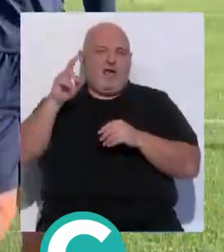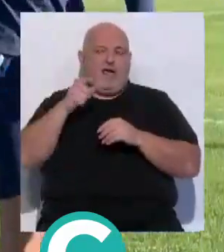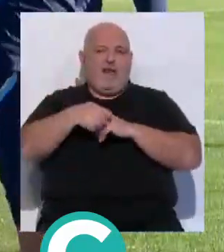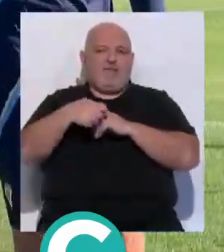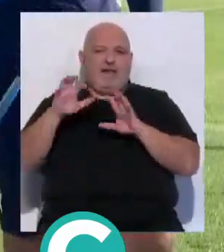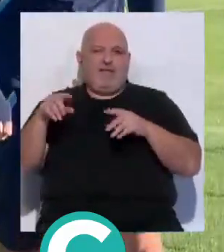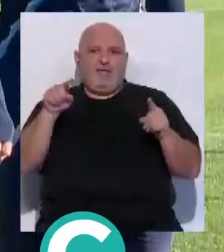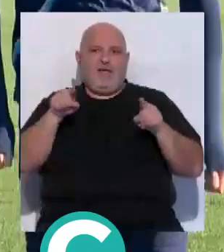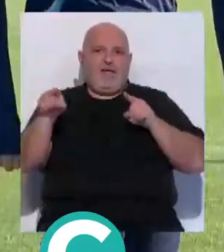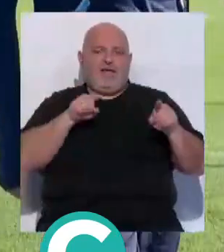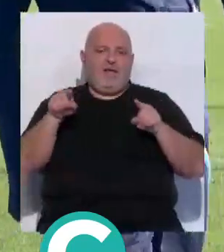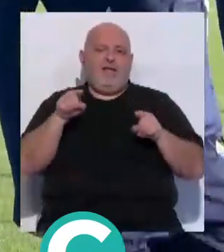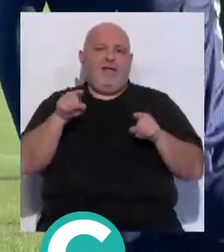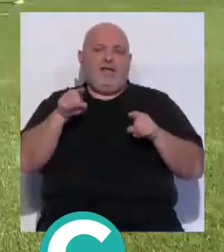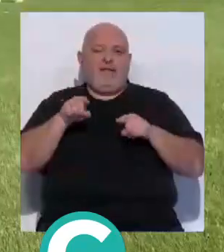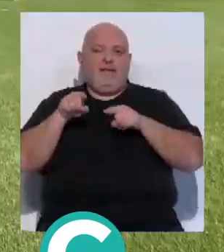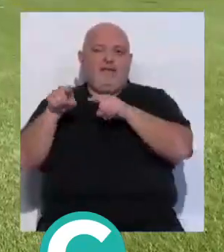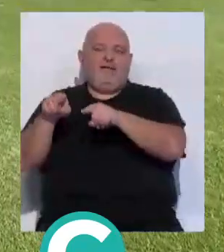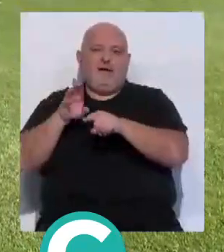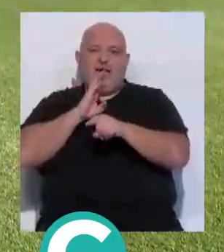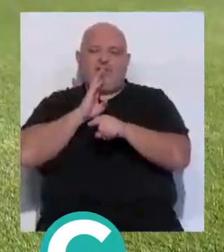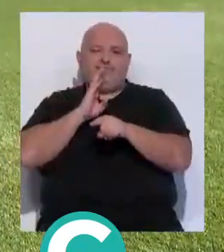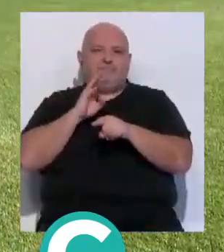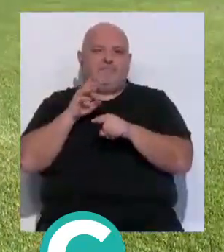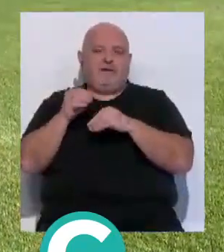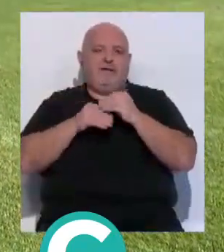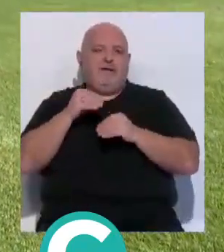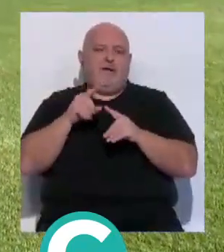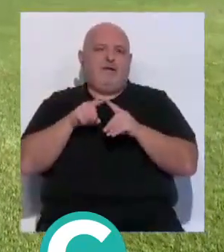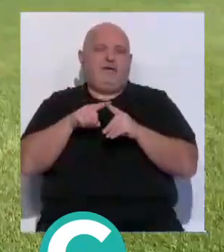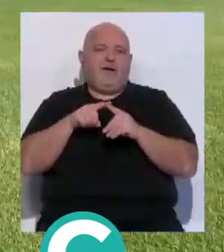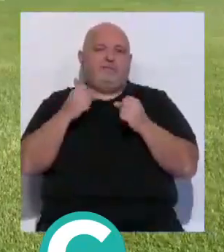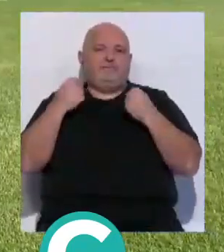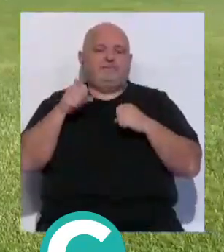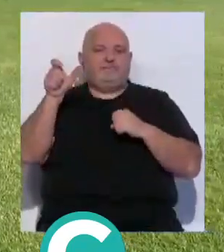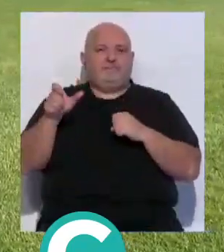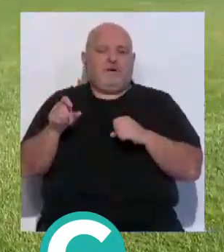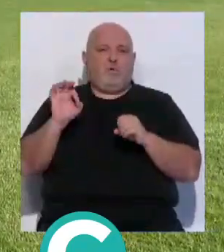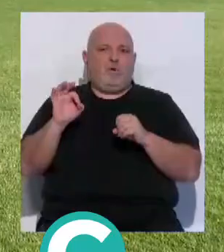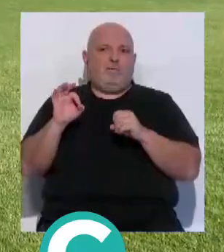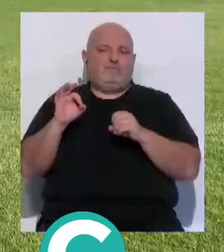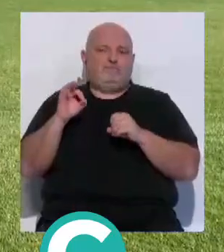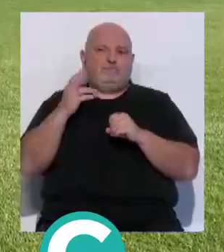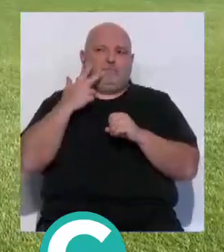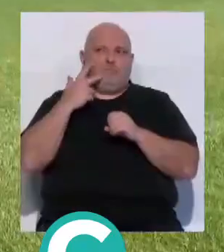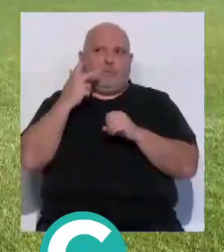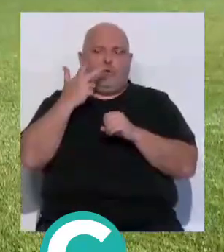el Cádiz fue justamente el saber que iba a poder tener entrenador donde que creía en él y donde